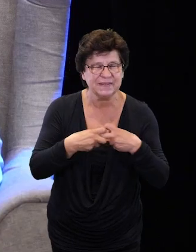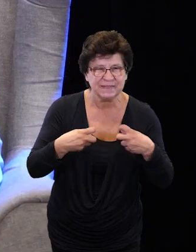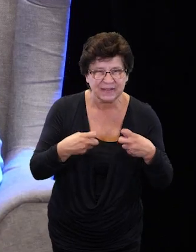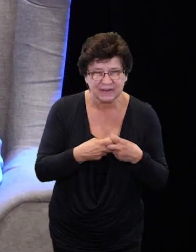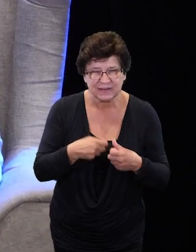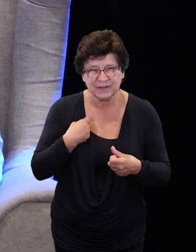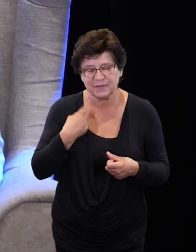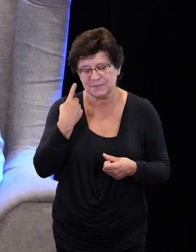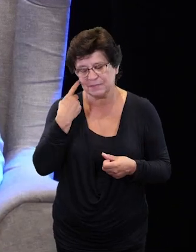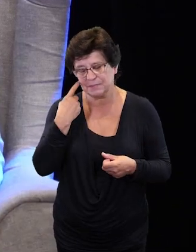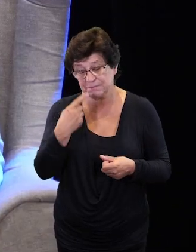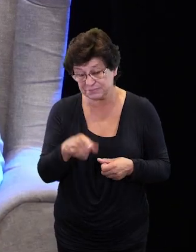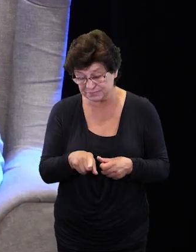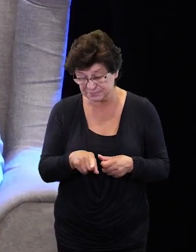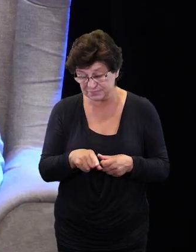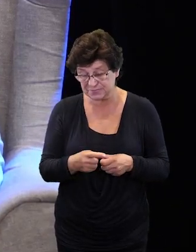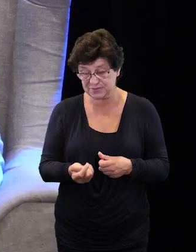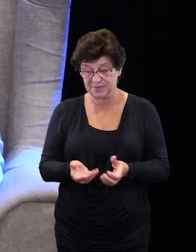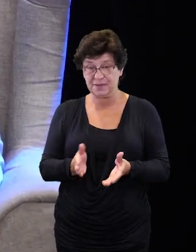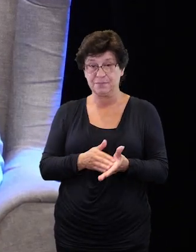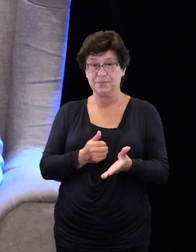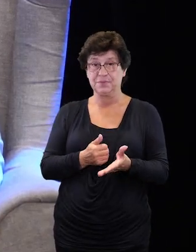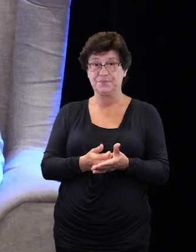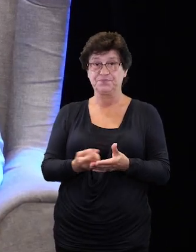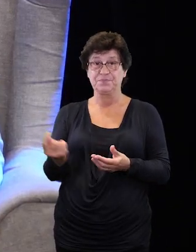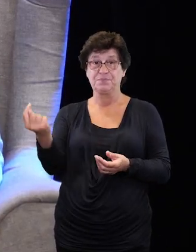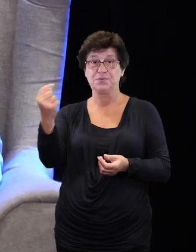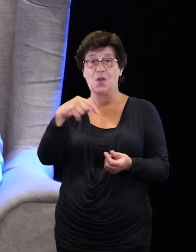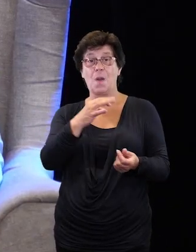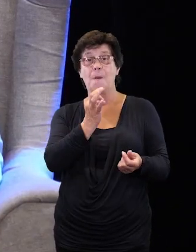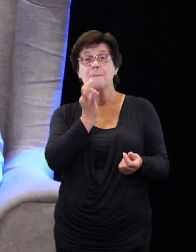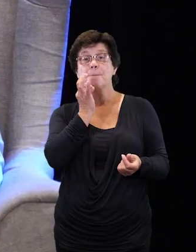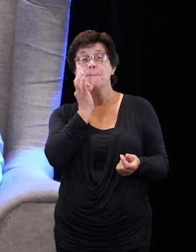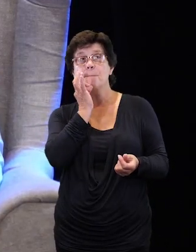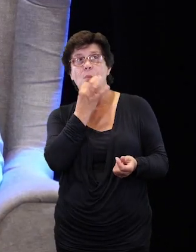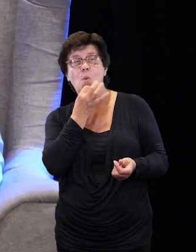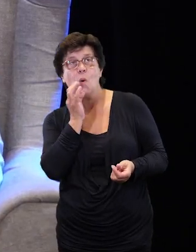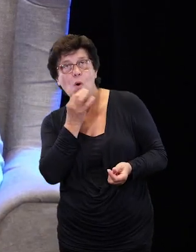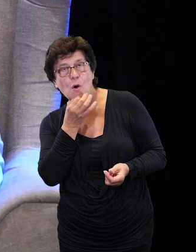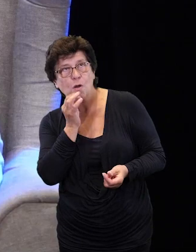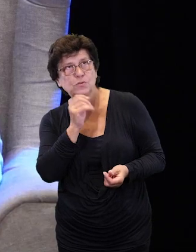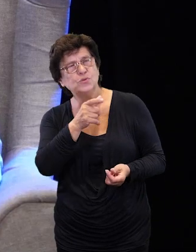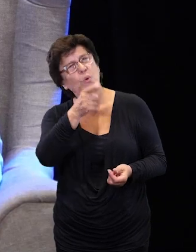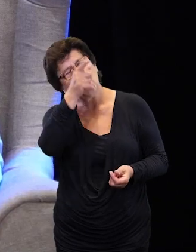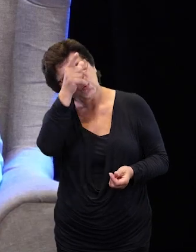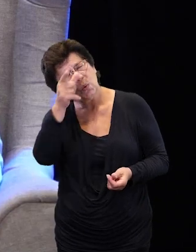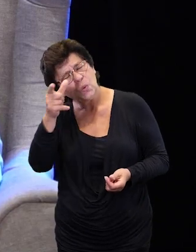no i przychodzą tacy młodzi ludzie, którzy mają na przykład jakiś tam TeamX. Nie chcę ich wymieniać